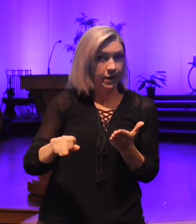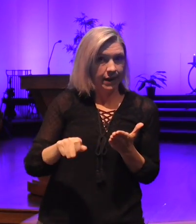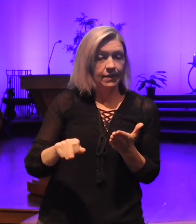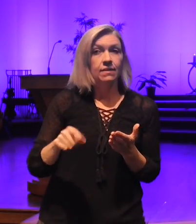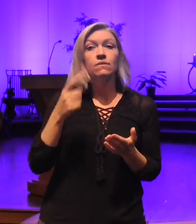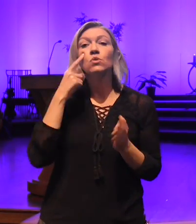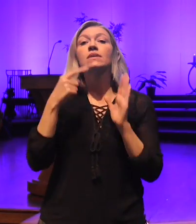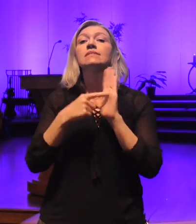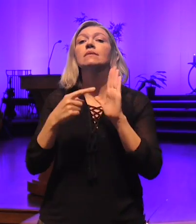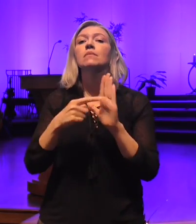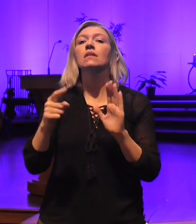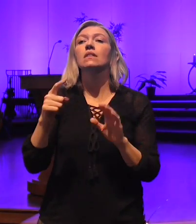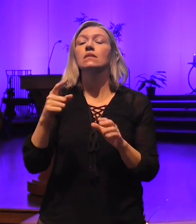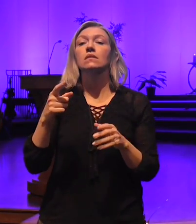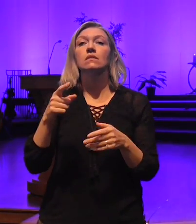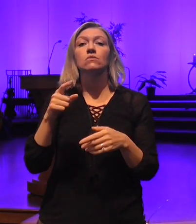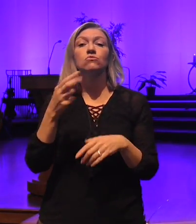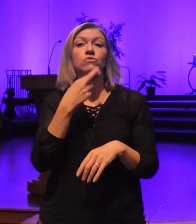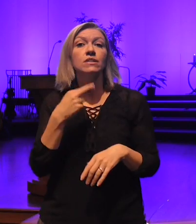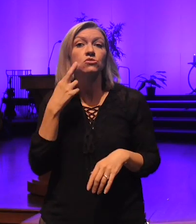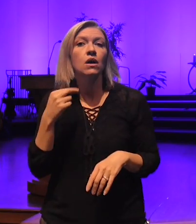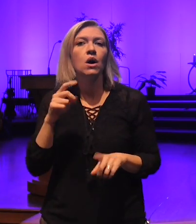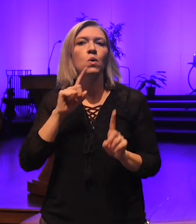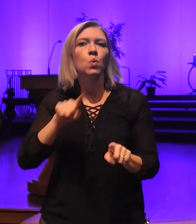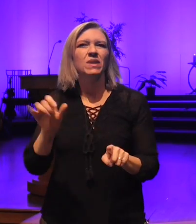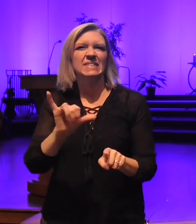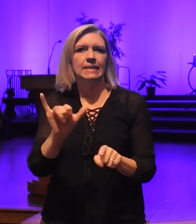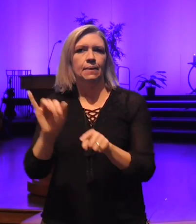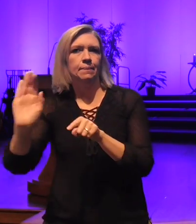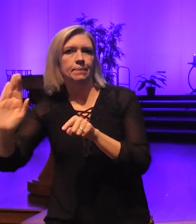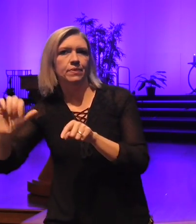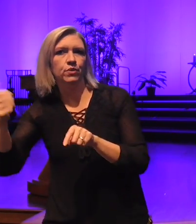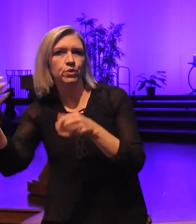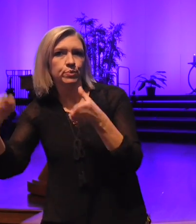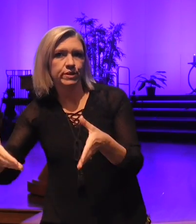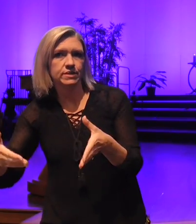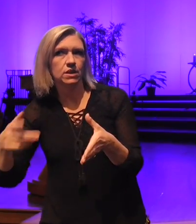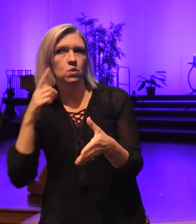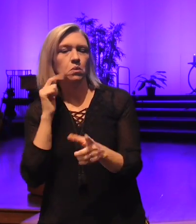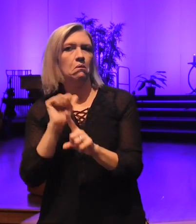lo que otra persona pedía, ya que no podía leer el menú y sabía lo suficiente como para poder